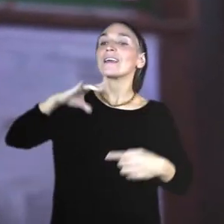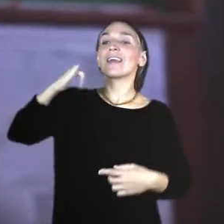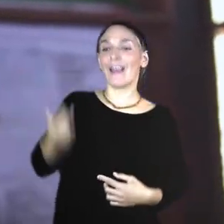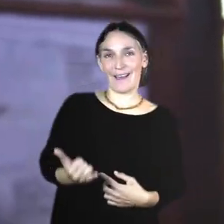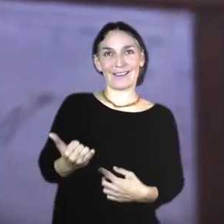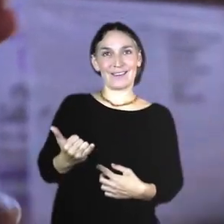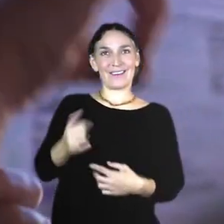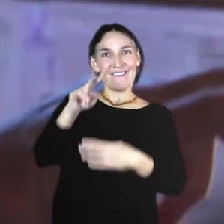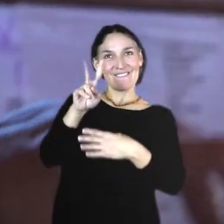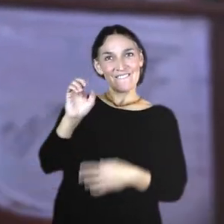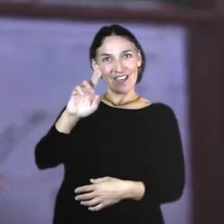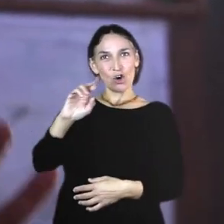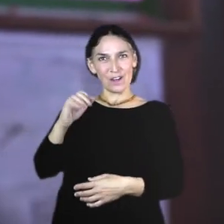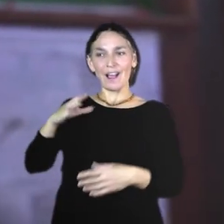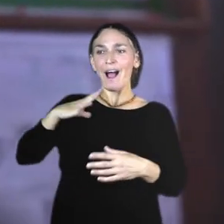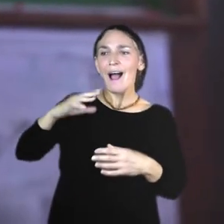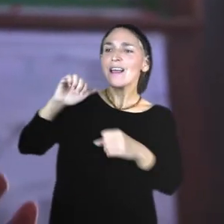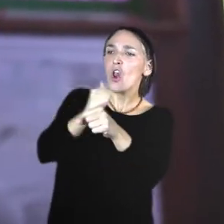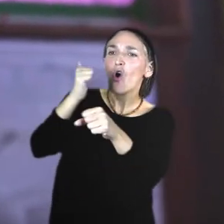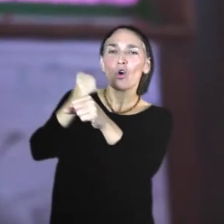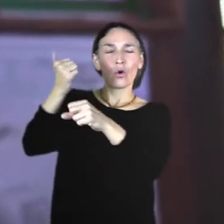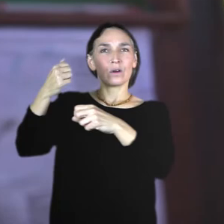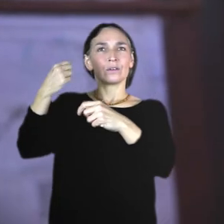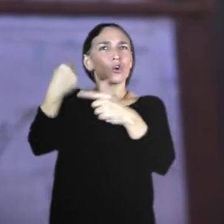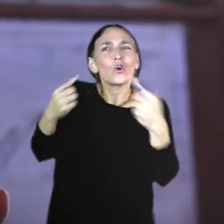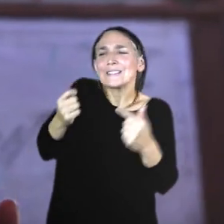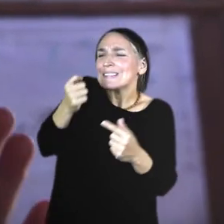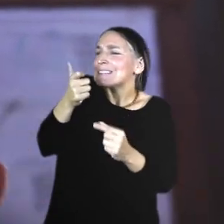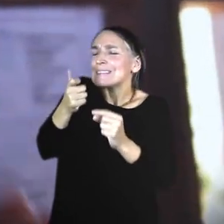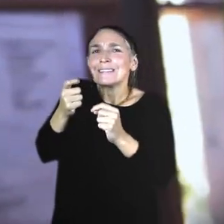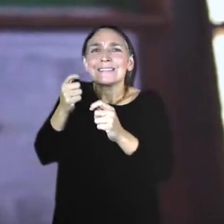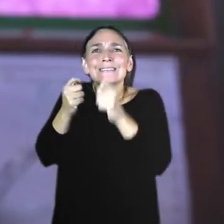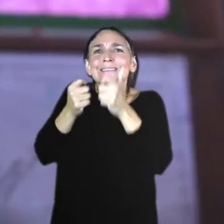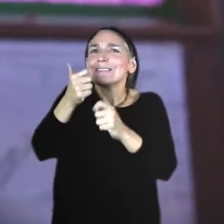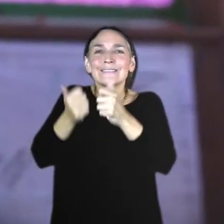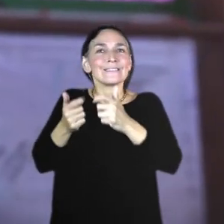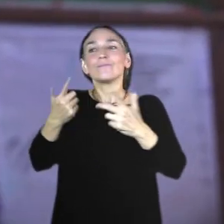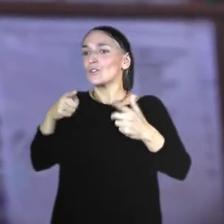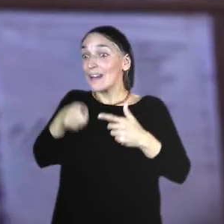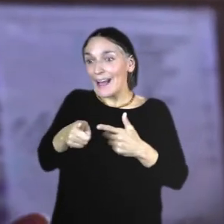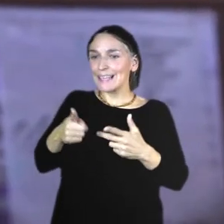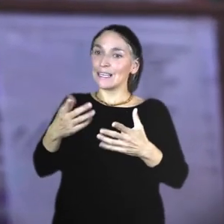a partir de sus logros por mas pequeños que sean.